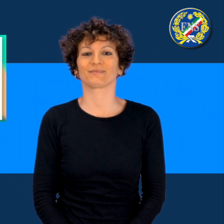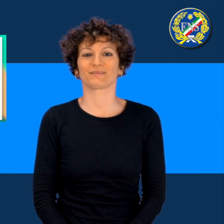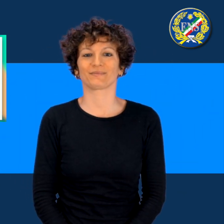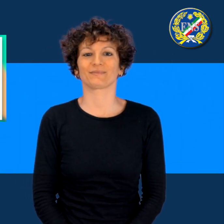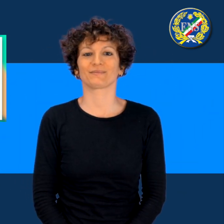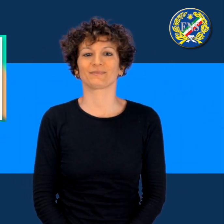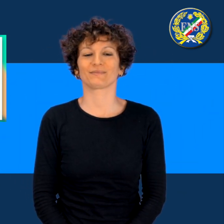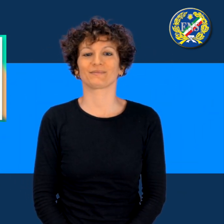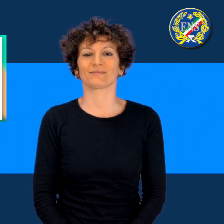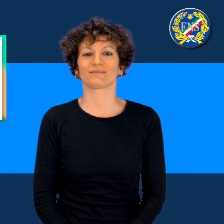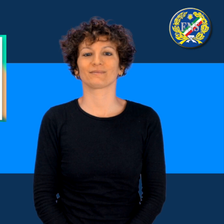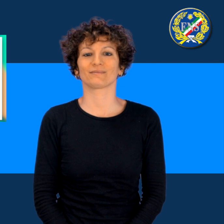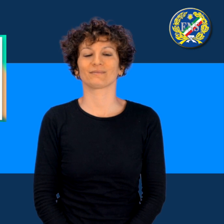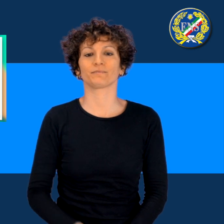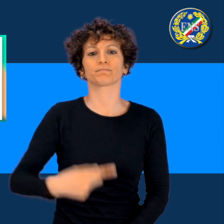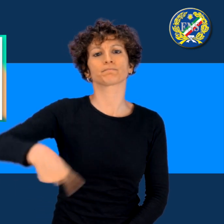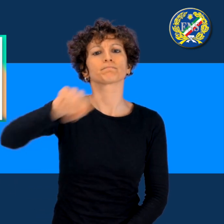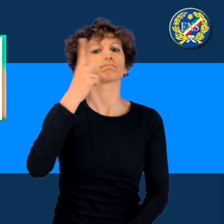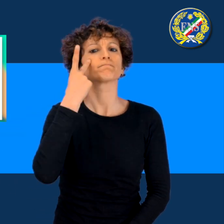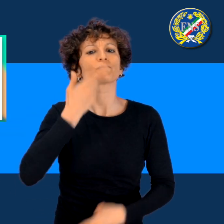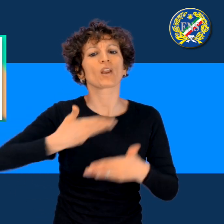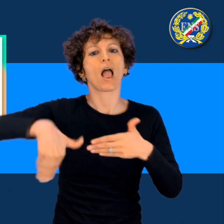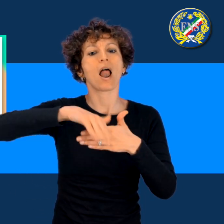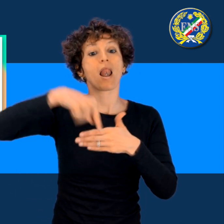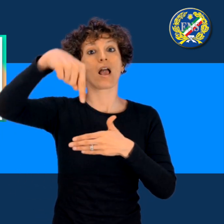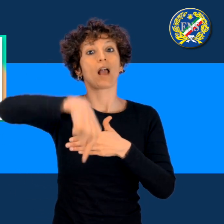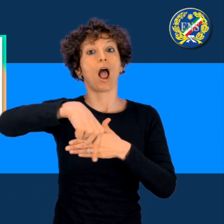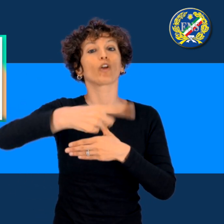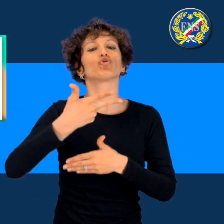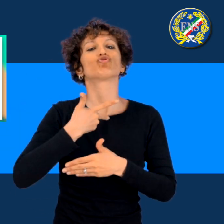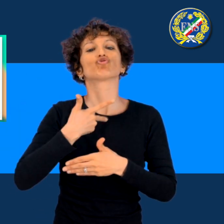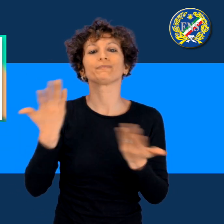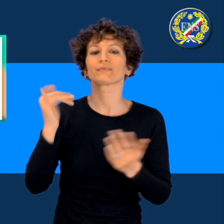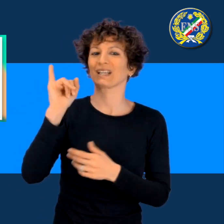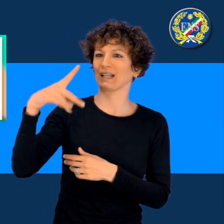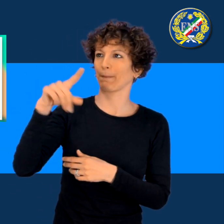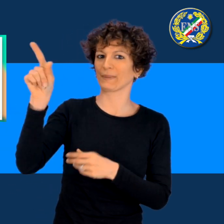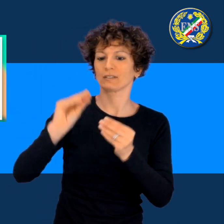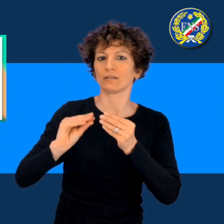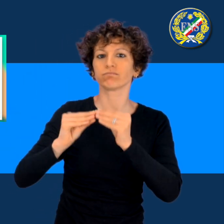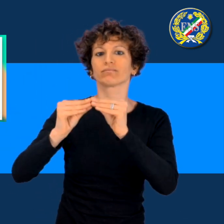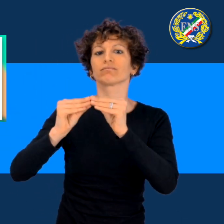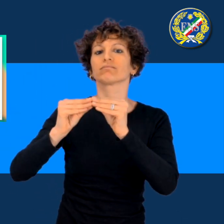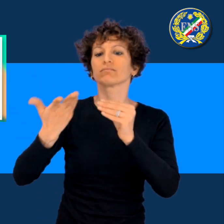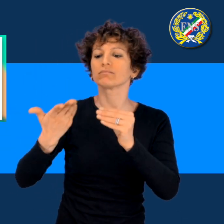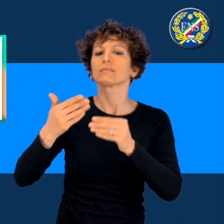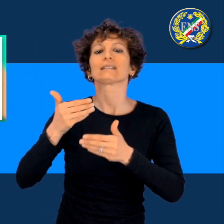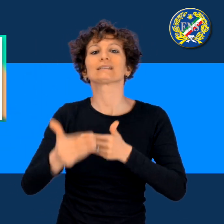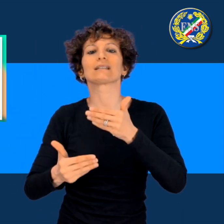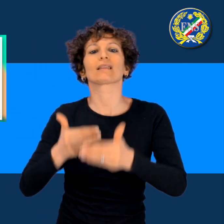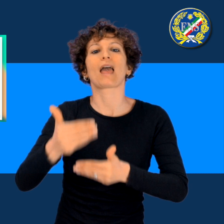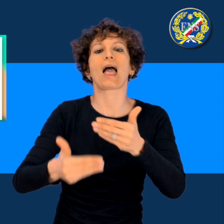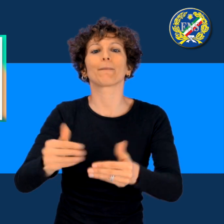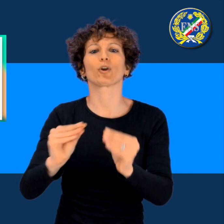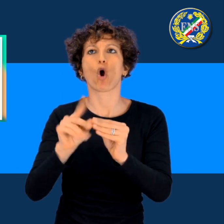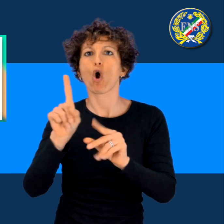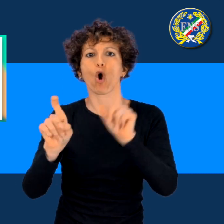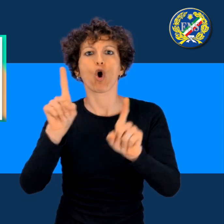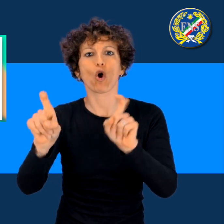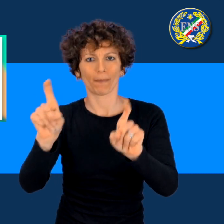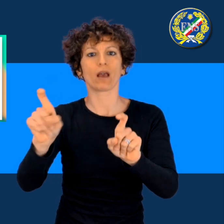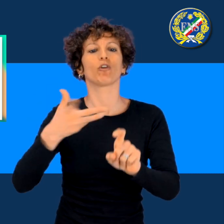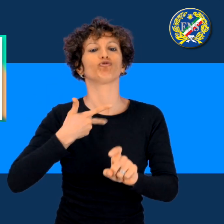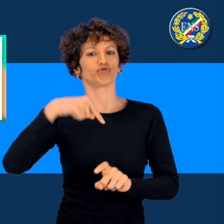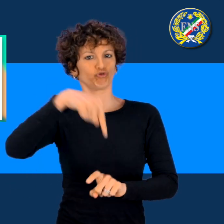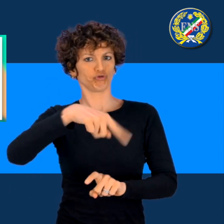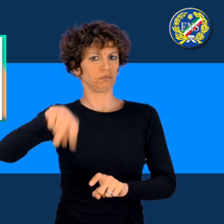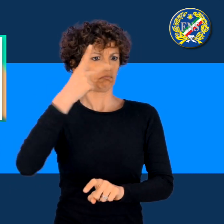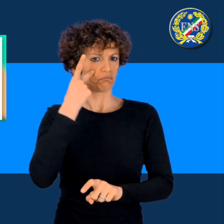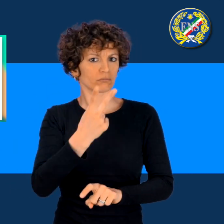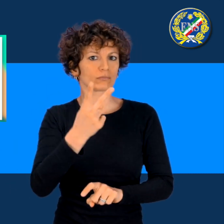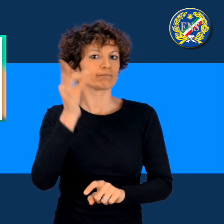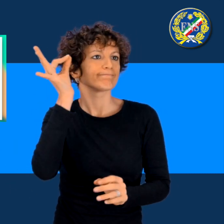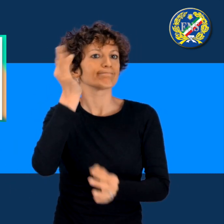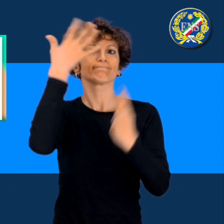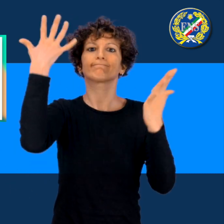In allegato all'articolo sul sito ENS il tutorial dell'INPS su come richiedere la Disability Card. Per qualsiasi dubbio,